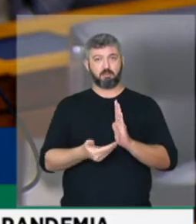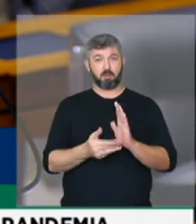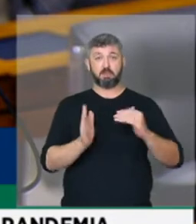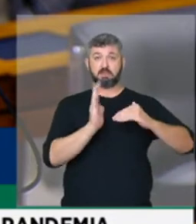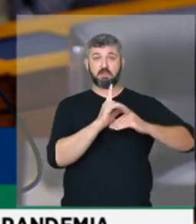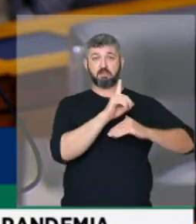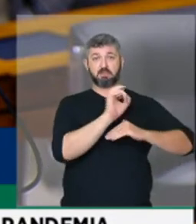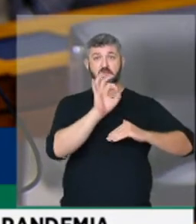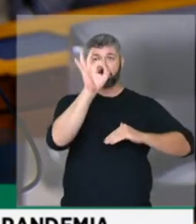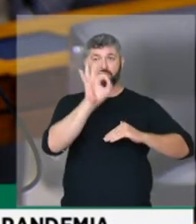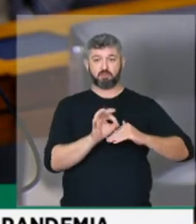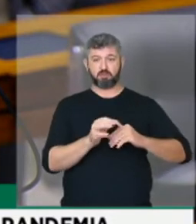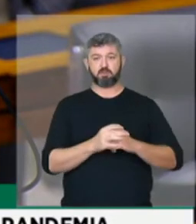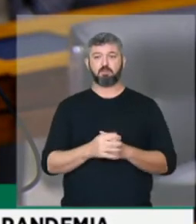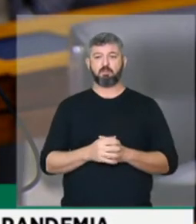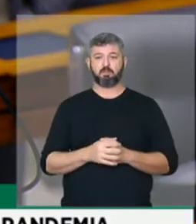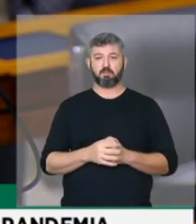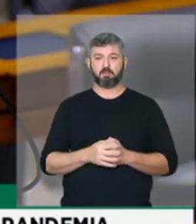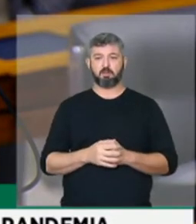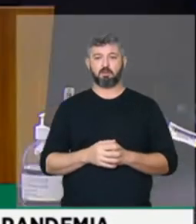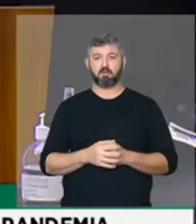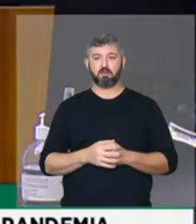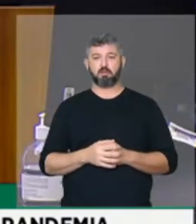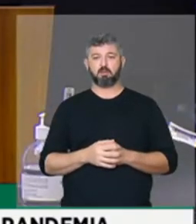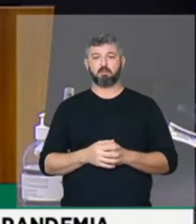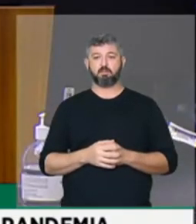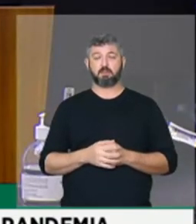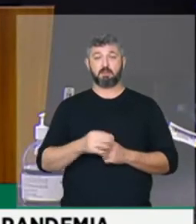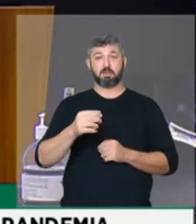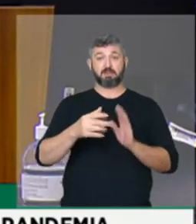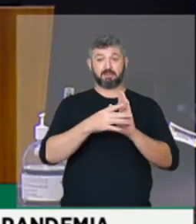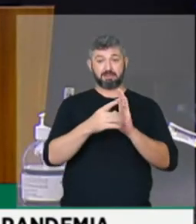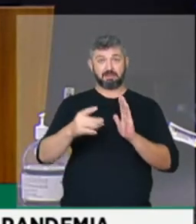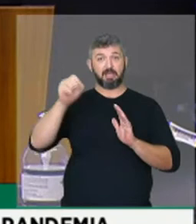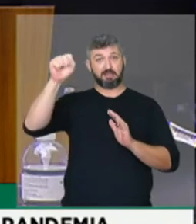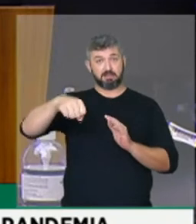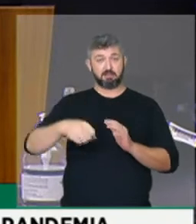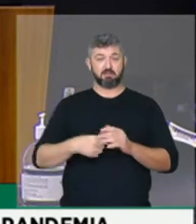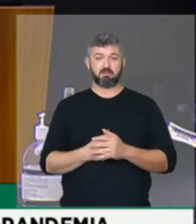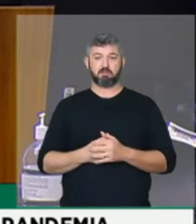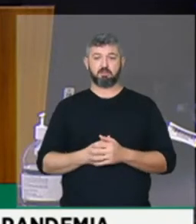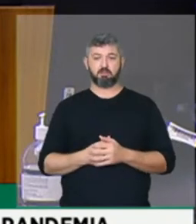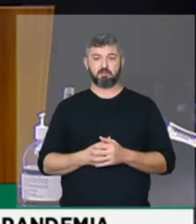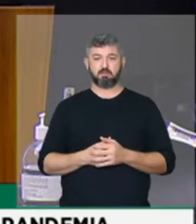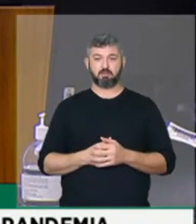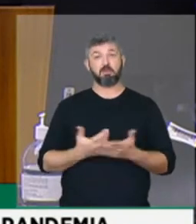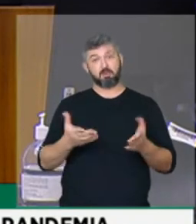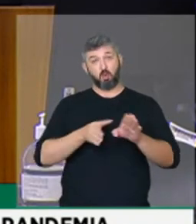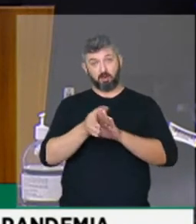MARA, NO SENADO TAMBÉM... EU PEDIRIA... [PRESIDENTE]: SIM AO DESTAQUE OU SIM AO TEXTO. [PRESIDENTE]: SIM AO DESTAQUE. [PRESIDENTE]: ENTÃO A ORIENTAÇÃO É NÃO.